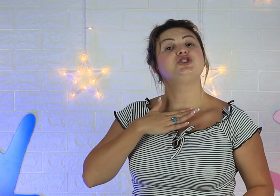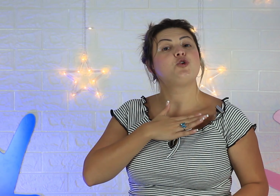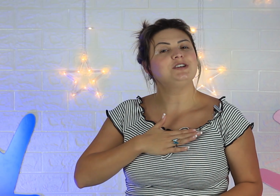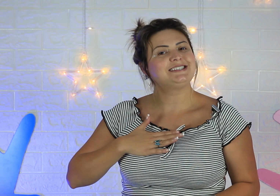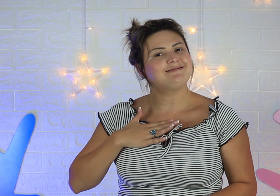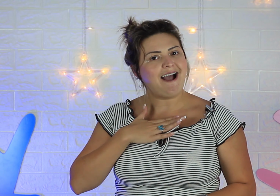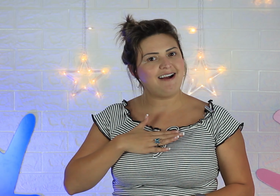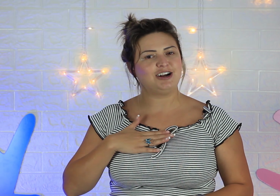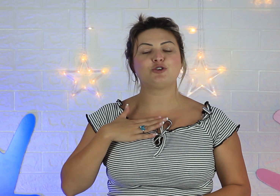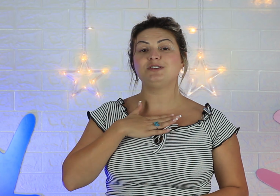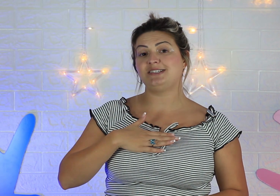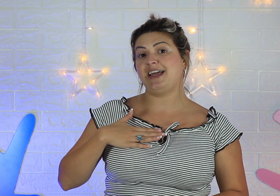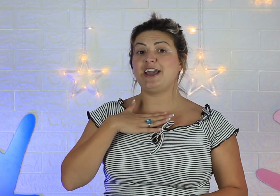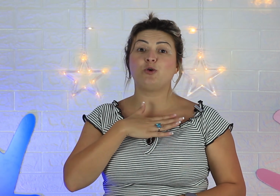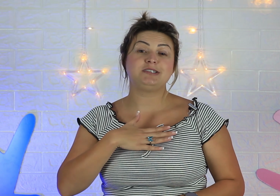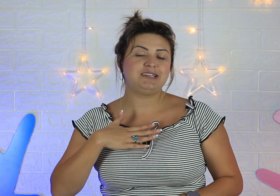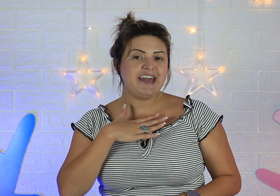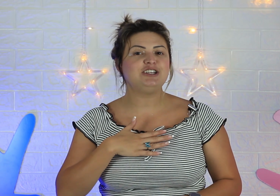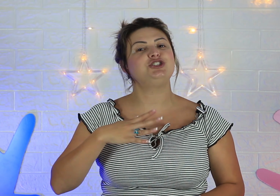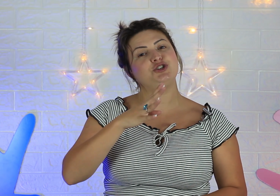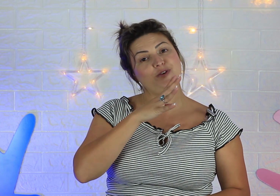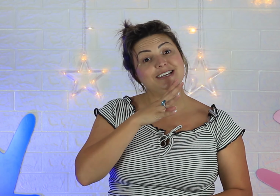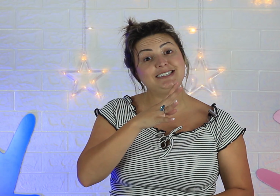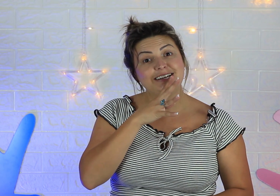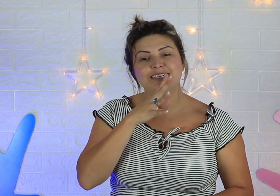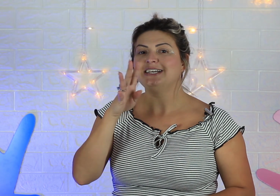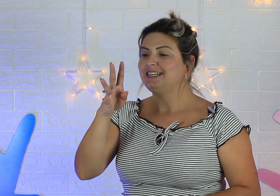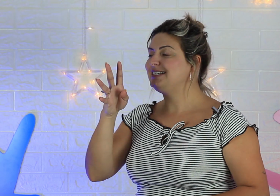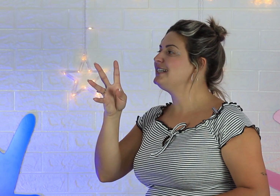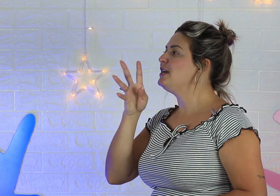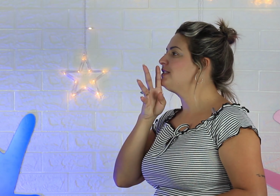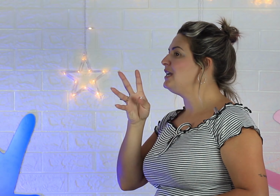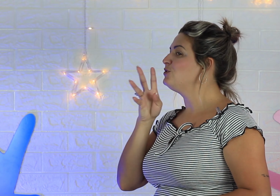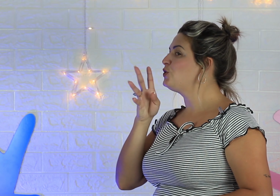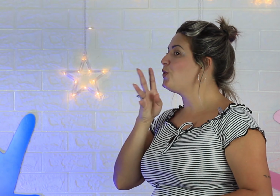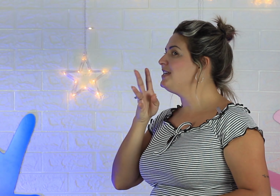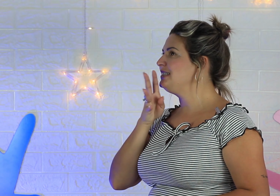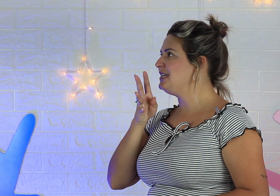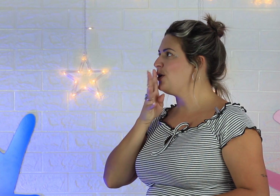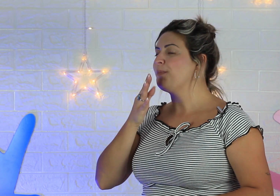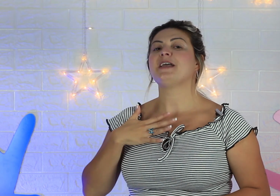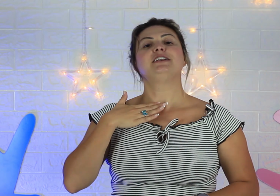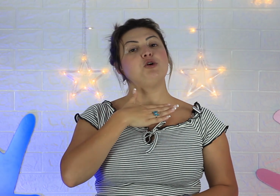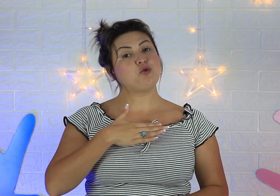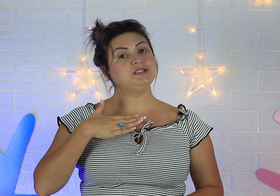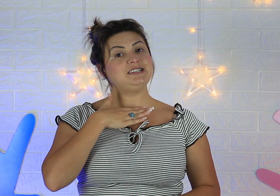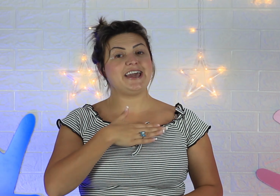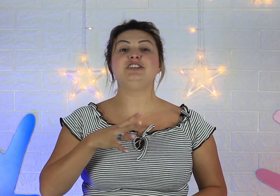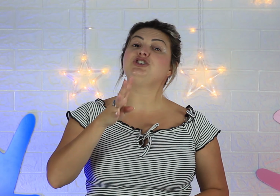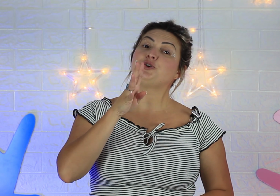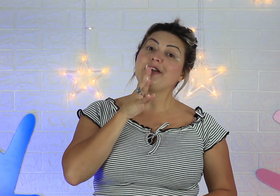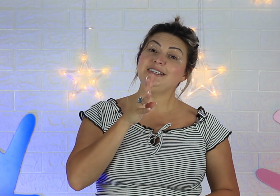o sinal de gostar gostei gostei de te conhecer e esse aqui é o sinal de conheceram então gostei de